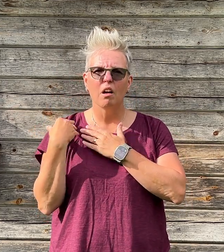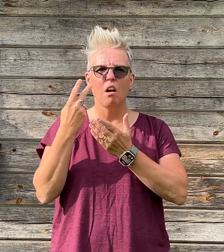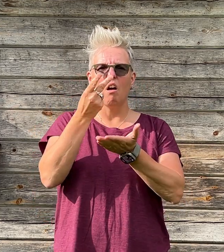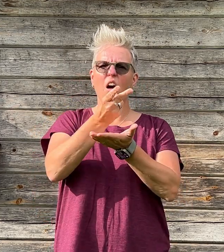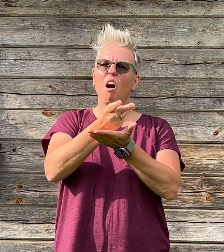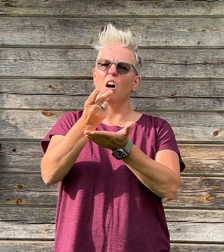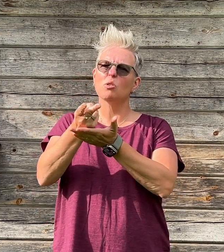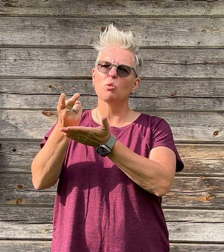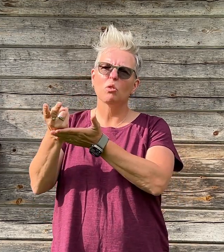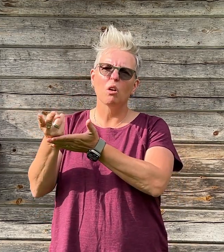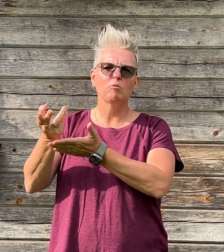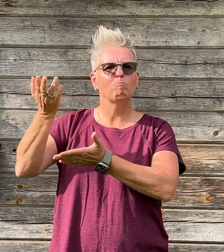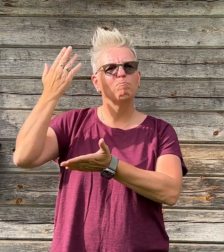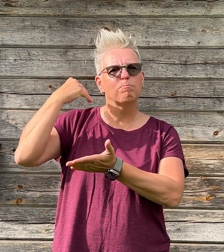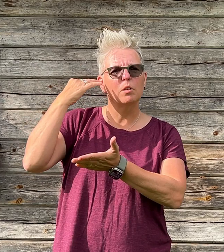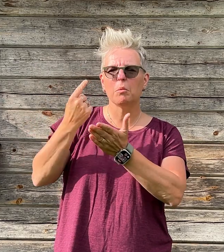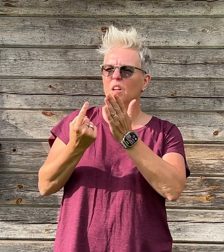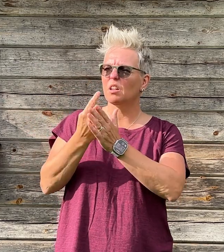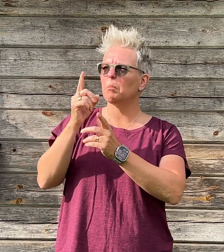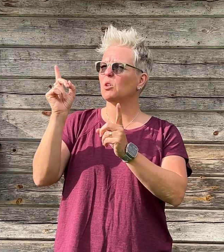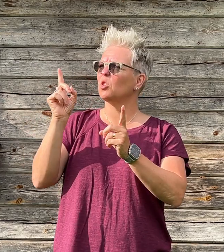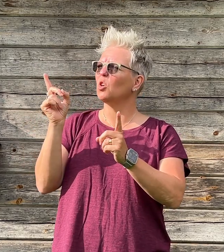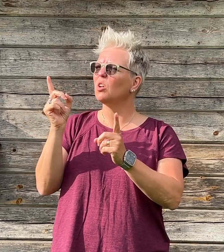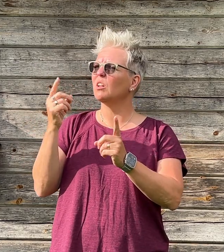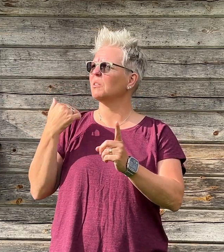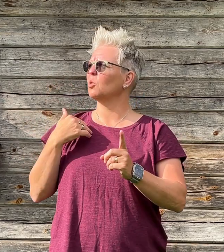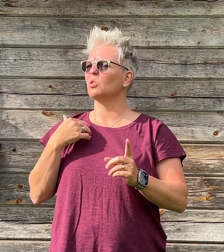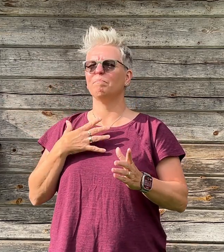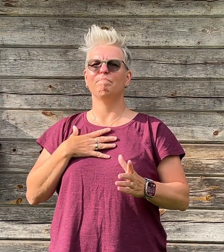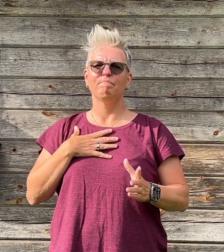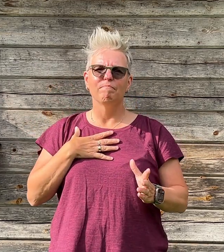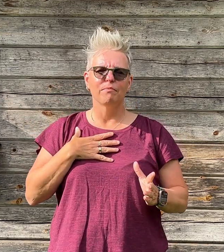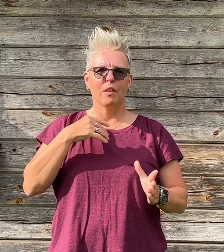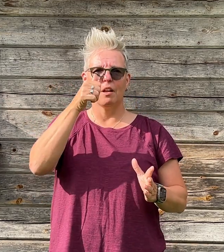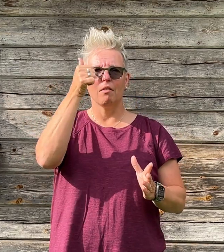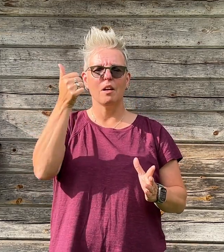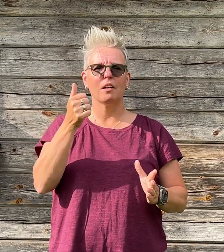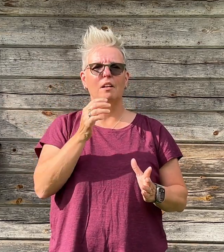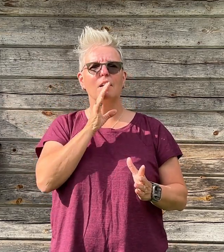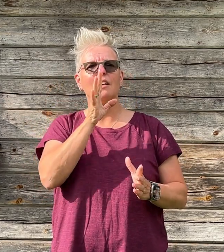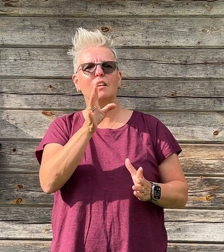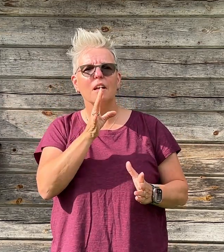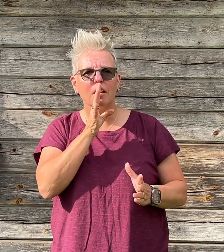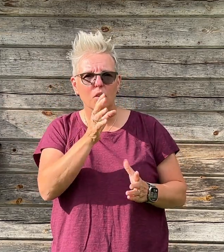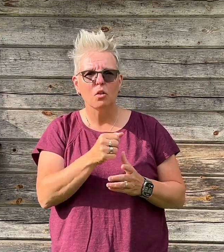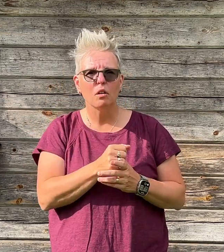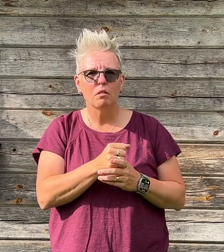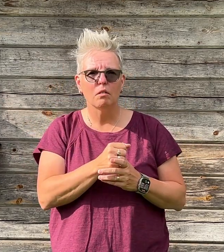tai asuntolassa tapahtui jotain, josta on vaikea kertoa muille, -